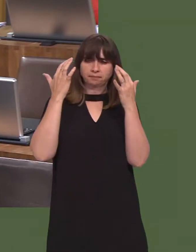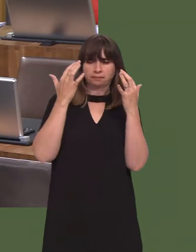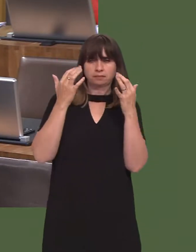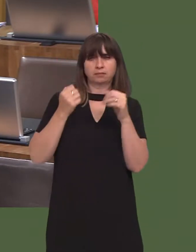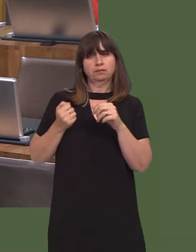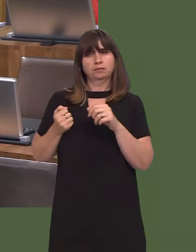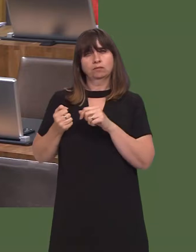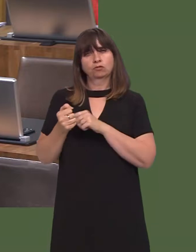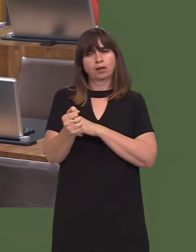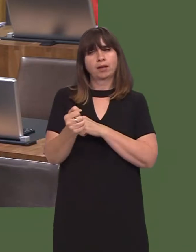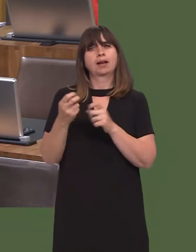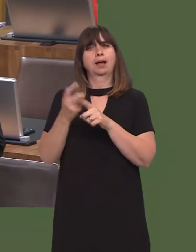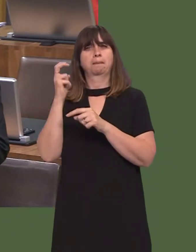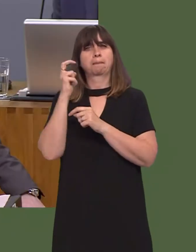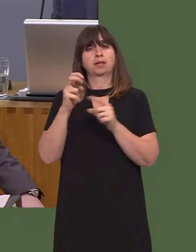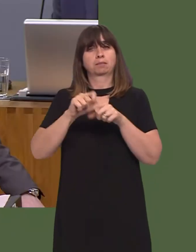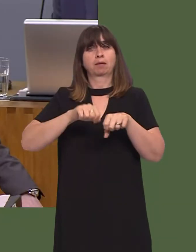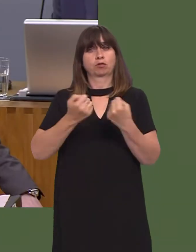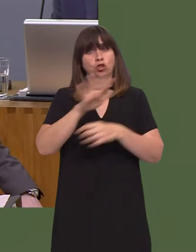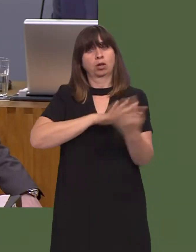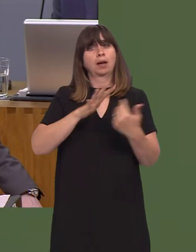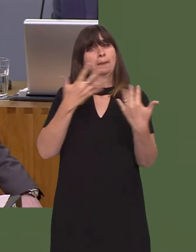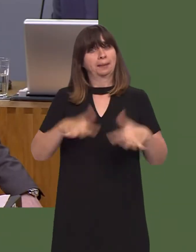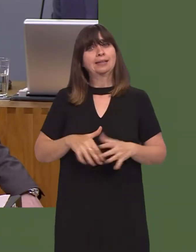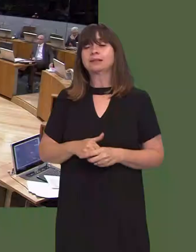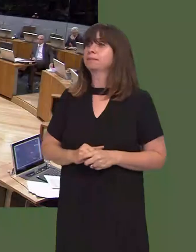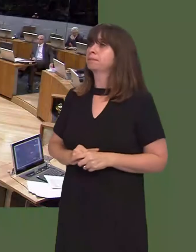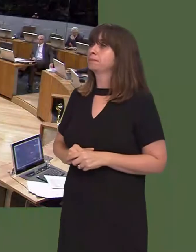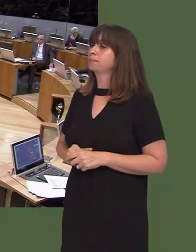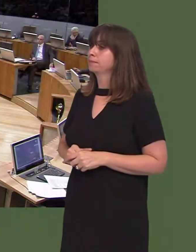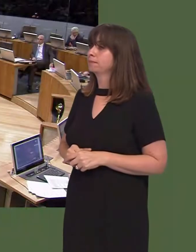ni helpu i wellaír gwasanaeth rheilffordd a hefyd y gwasanaeth bysiau yn sir Benfro.